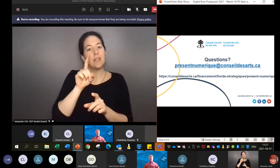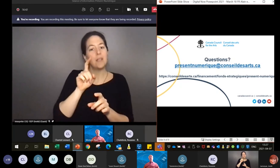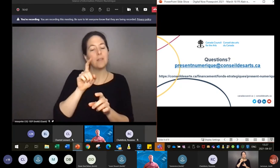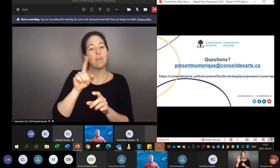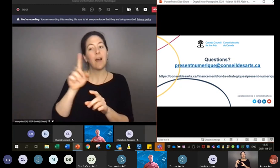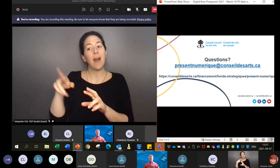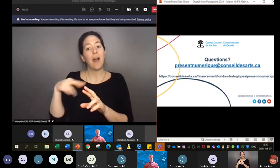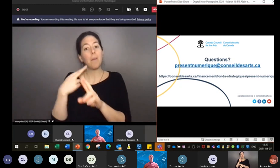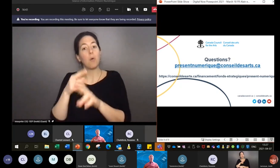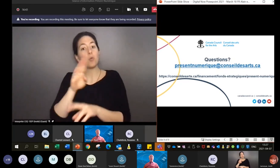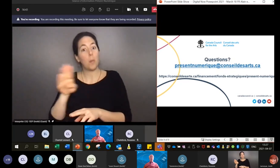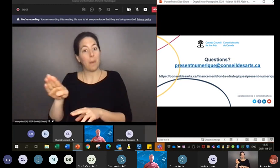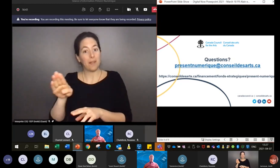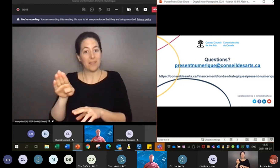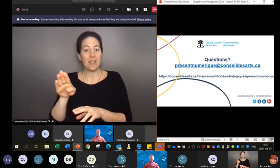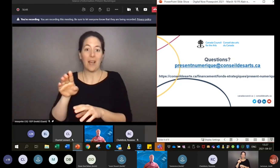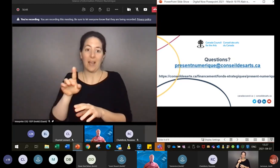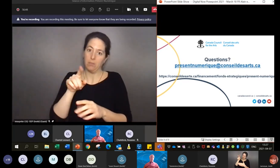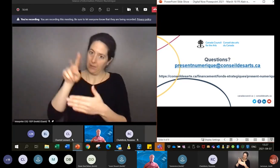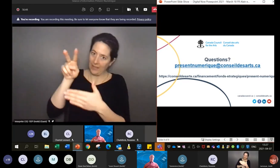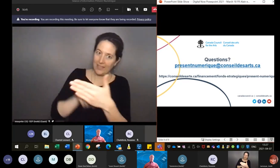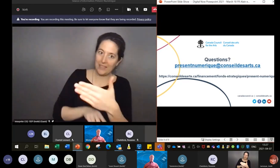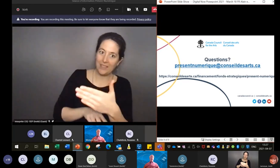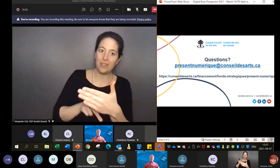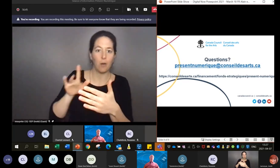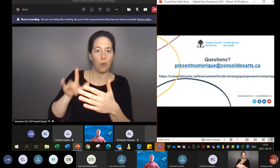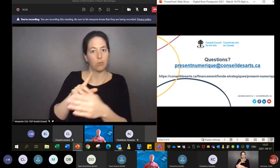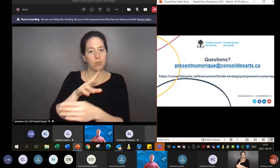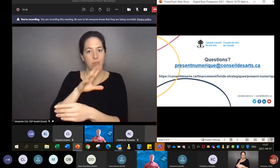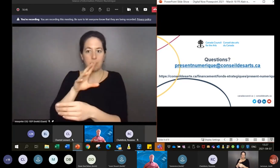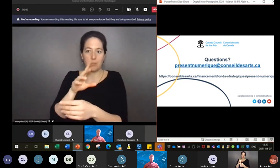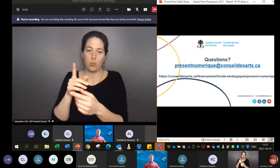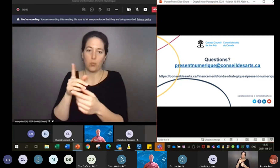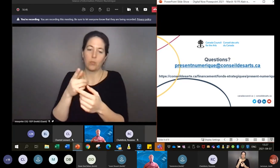aux questions les plus fréquentes.